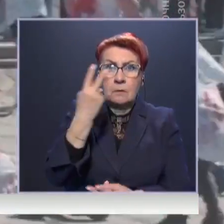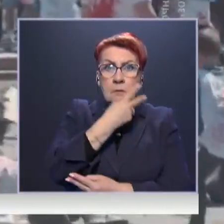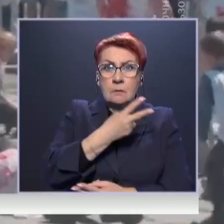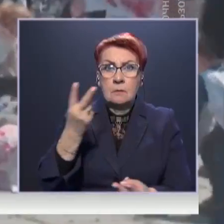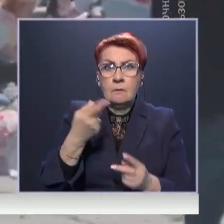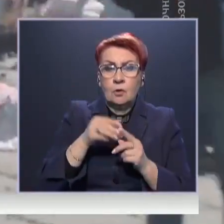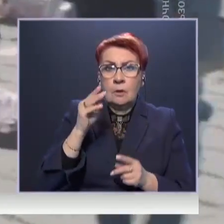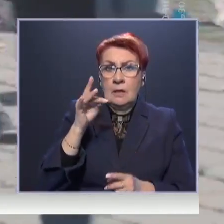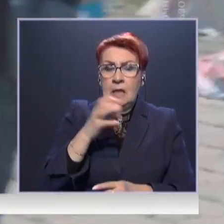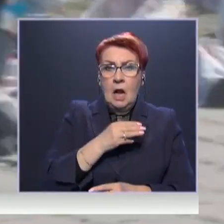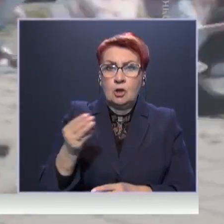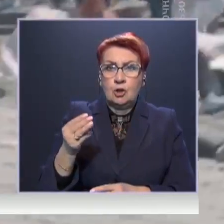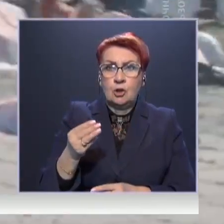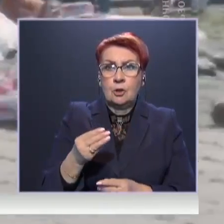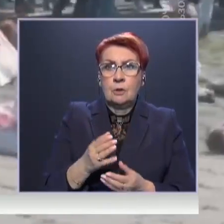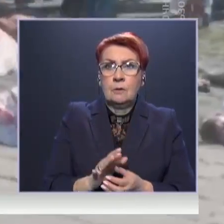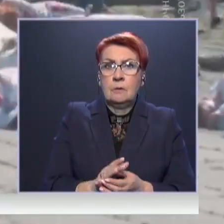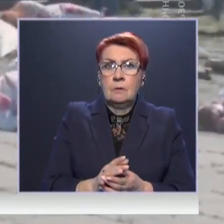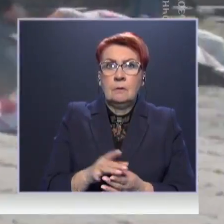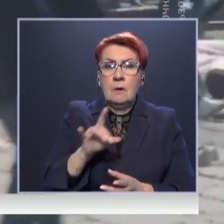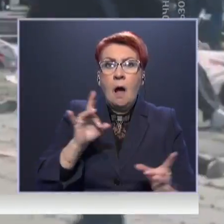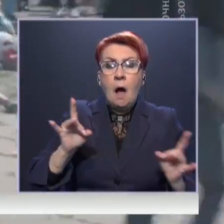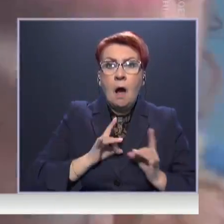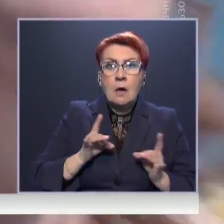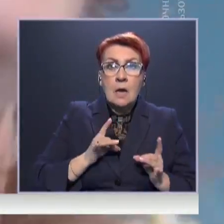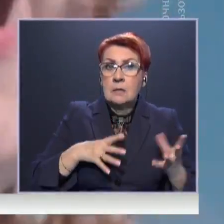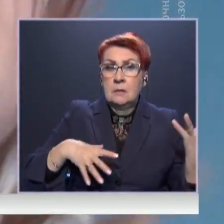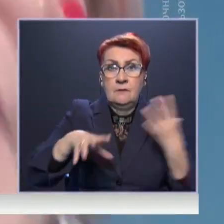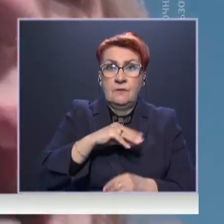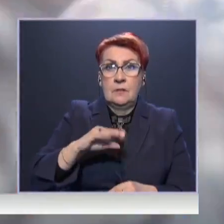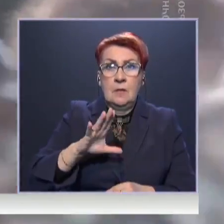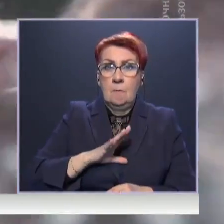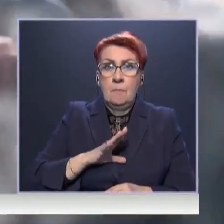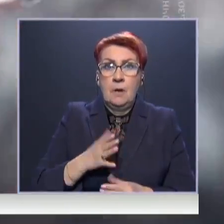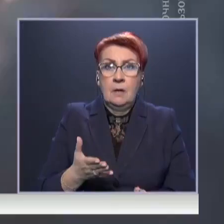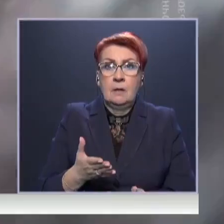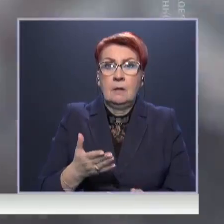и перформанс что это за миксовалось куча агрессии насколько были агресси